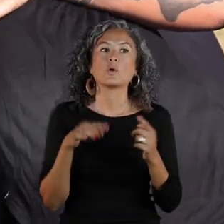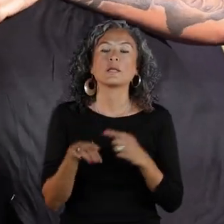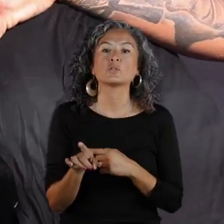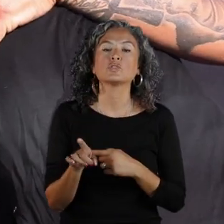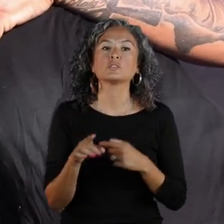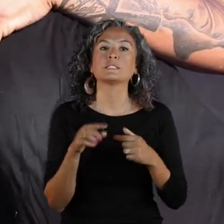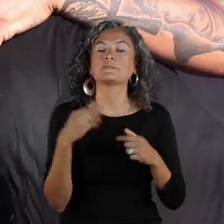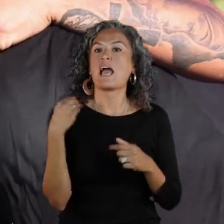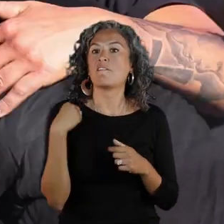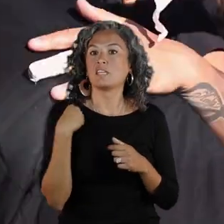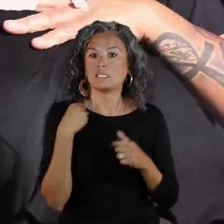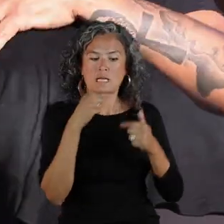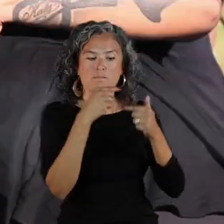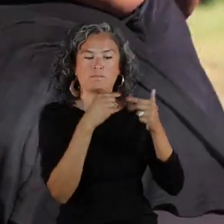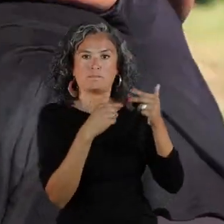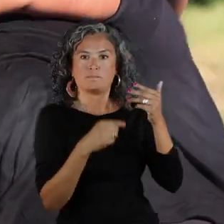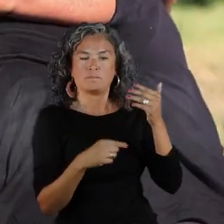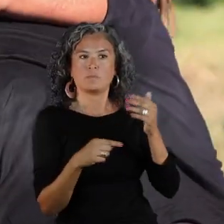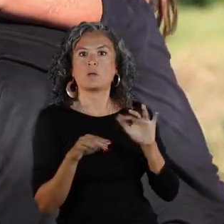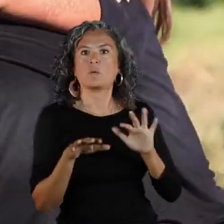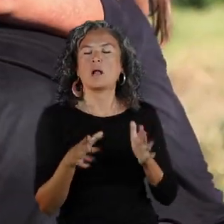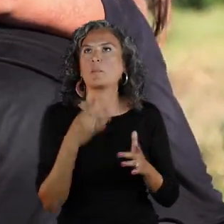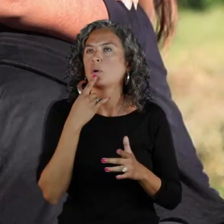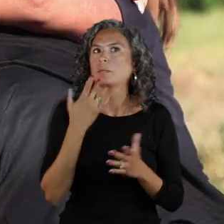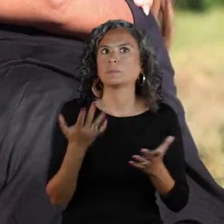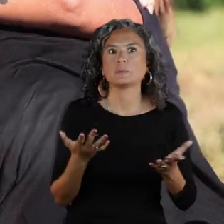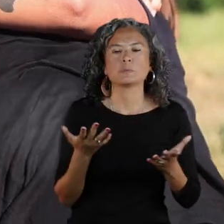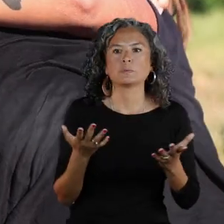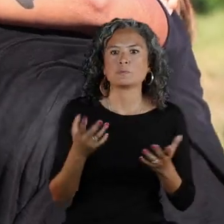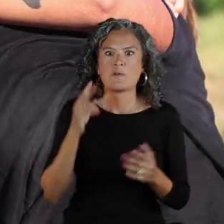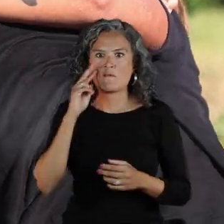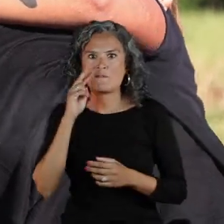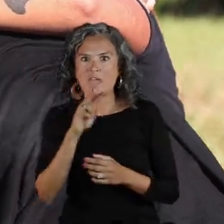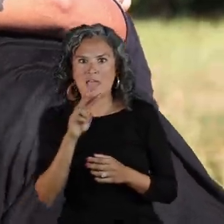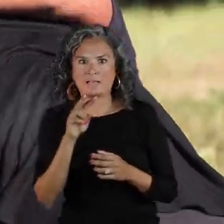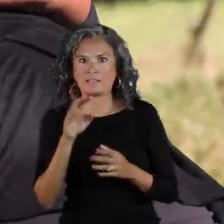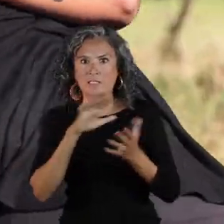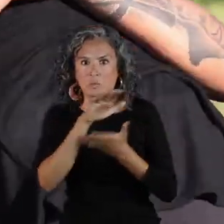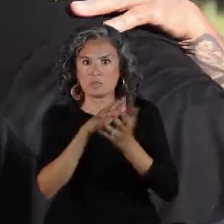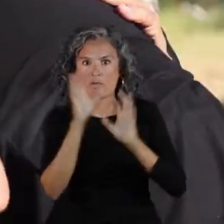Entonces, los indicadores más concretos que podemos observar desde nuestro lugar